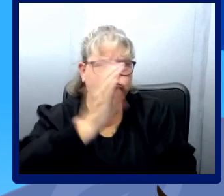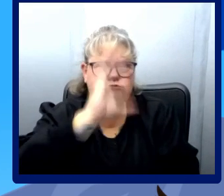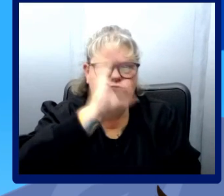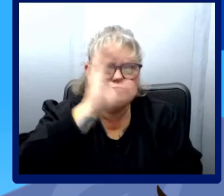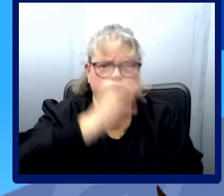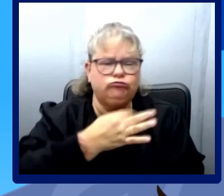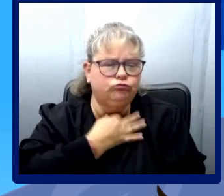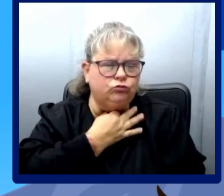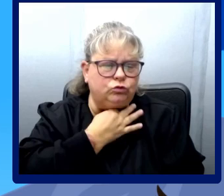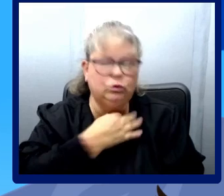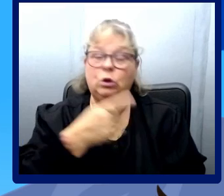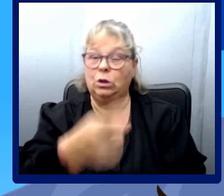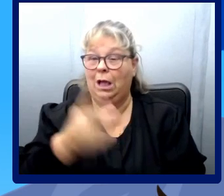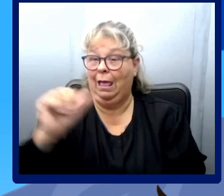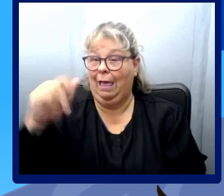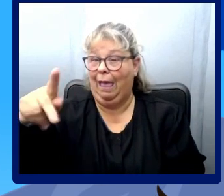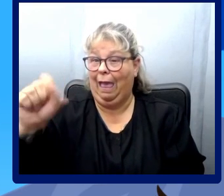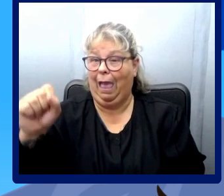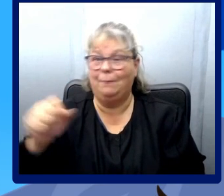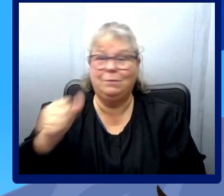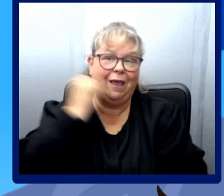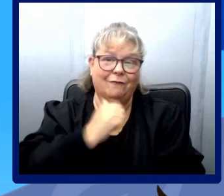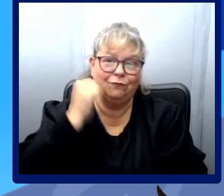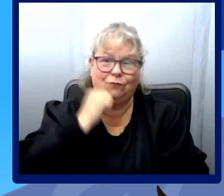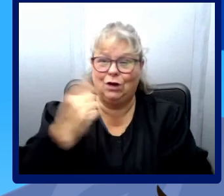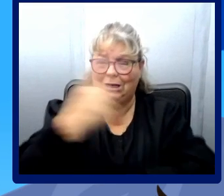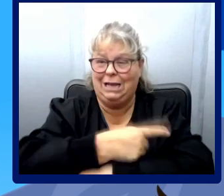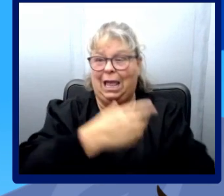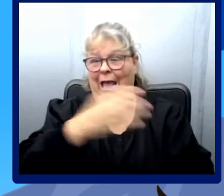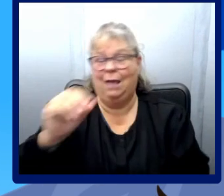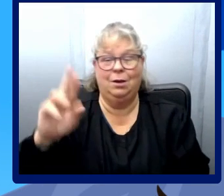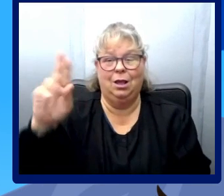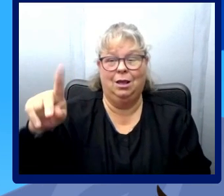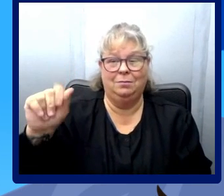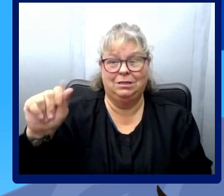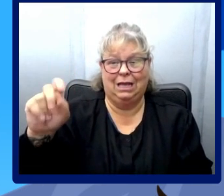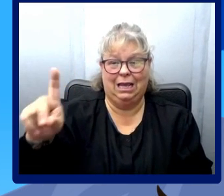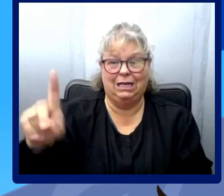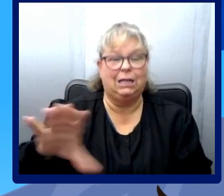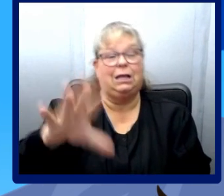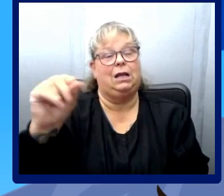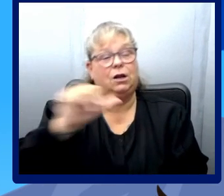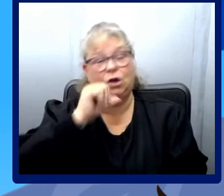porque se están actualizando y publicando todos los días. Además, no olviden seguir a Salesforce Labs